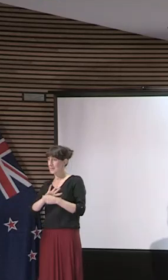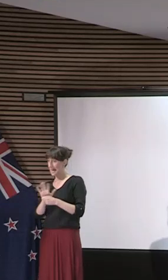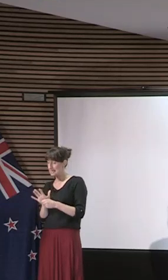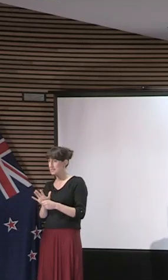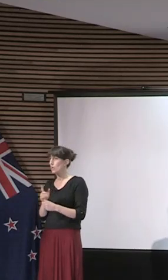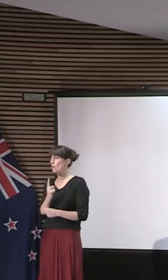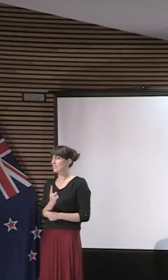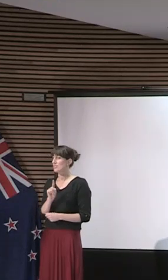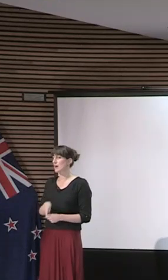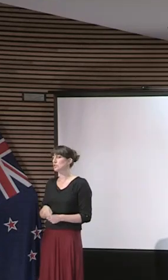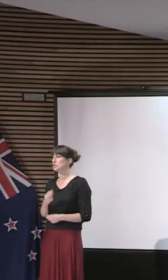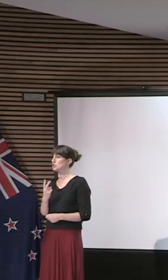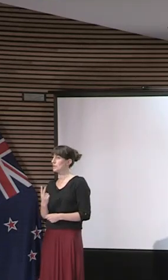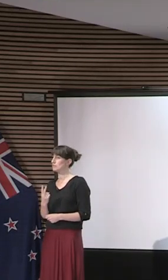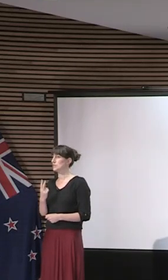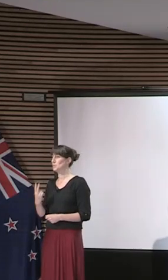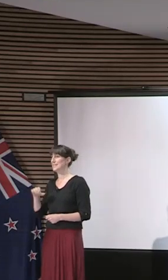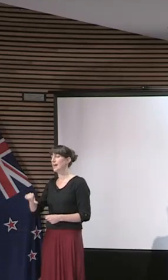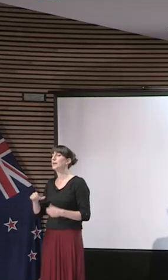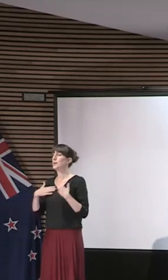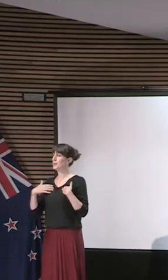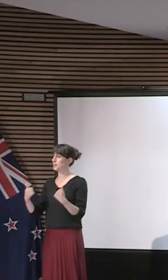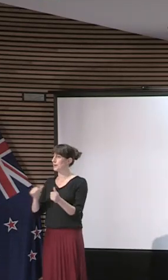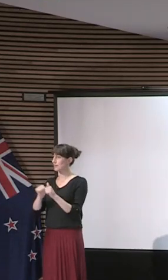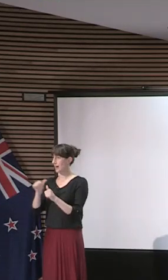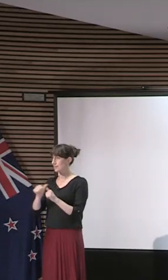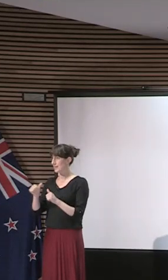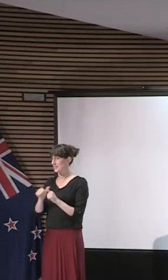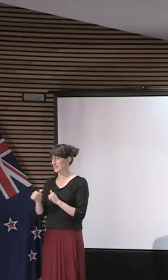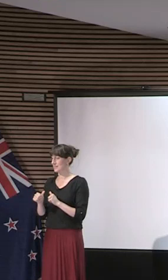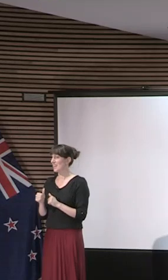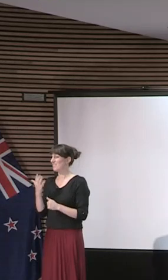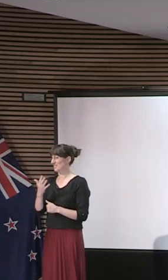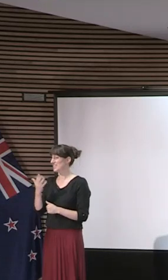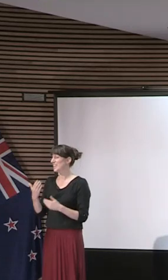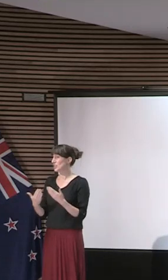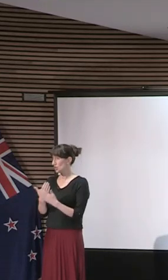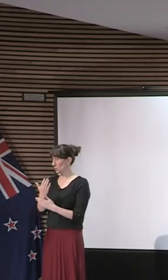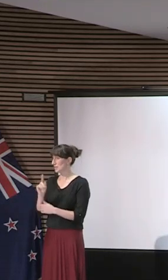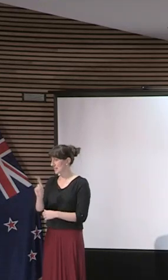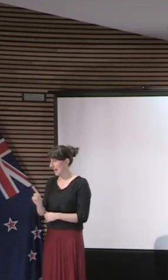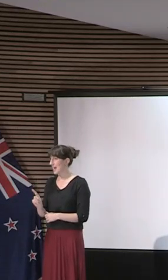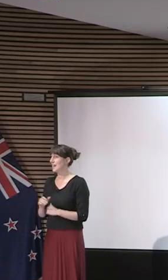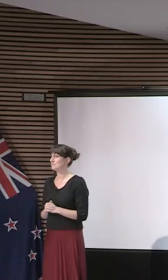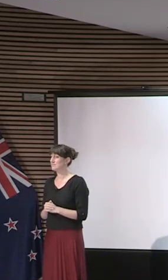nga whakam3tautau i oti to tatou tapui whakakotahitanga ki